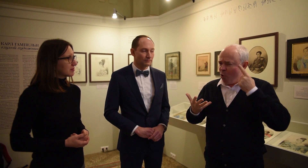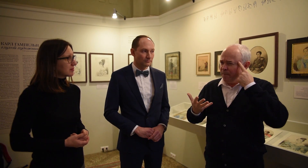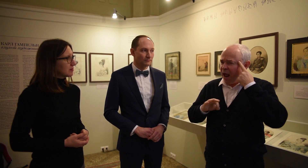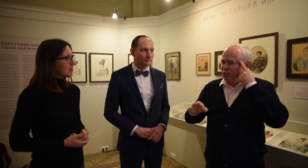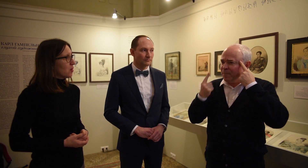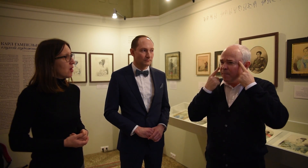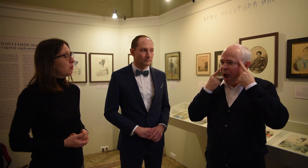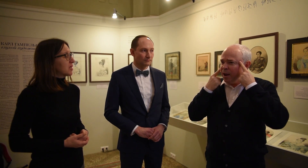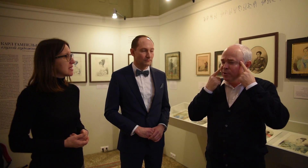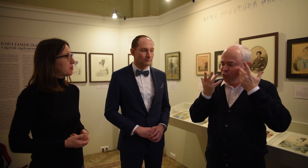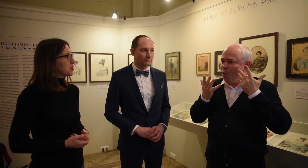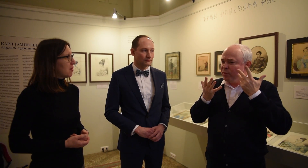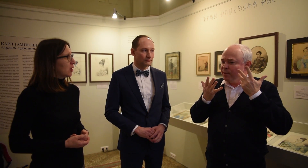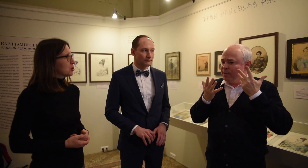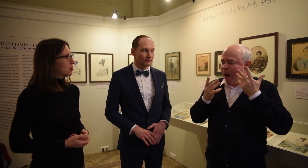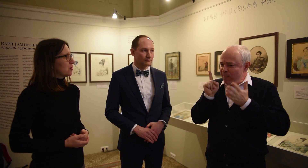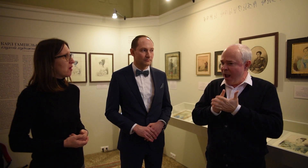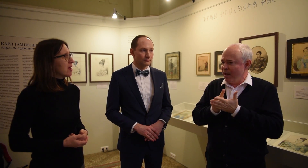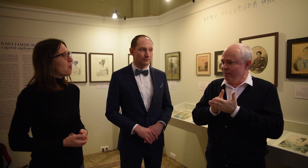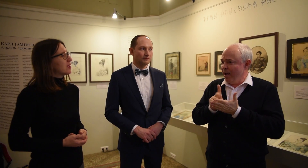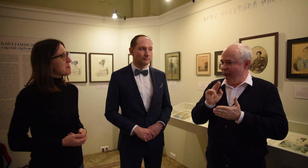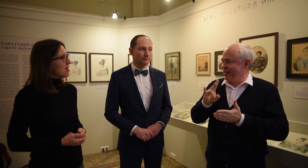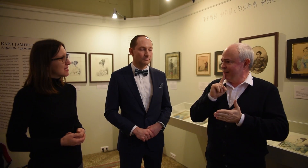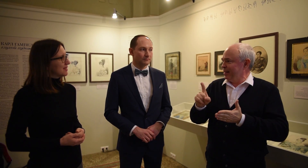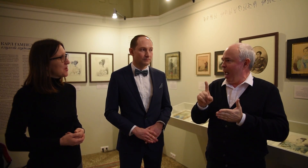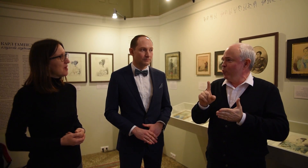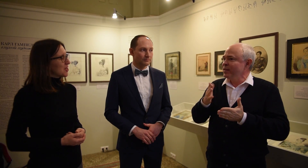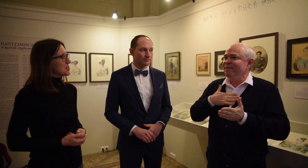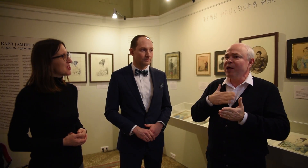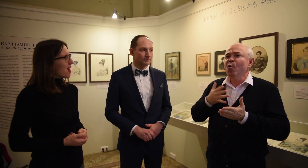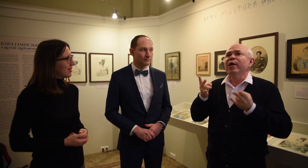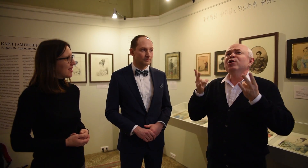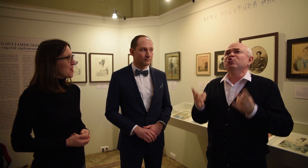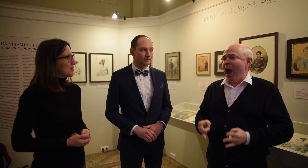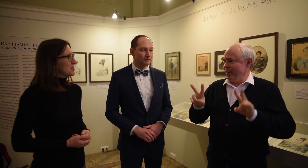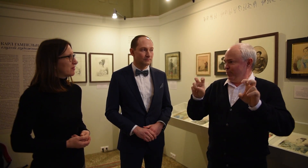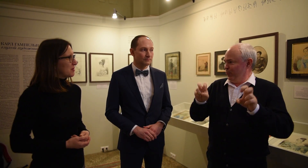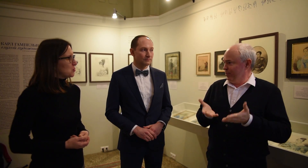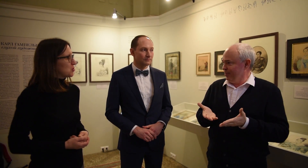Он прекрасно понимал, что он обязан всем, как ни странно, своему «несчастью».